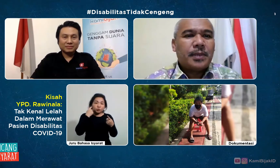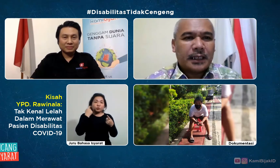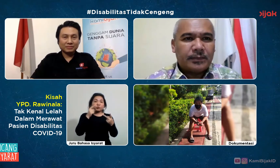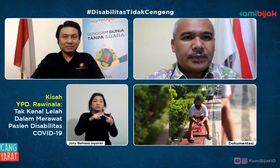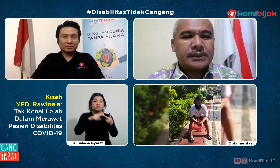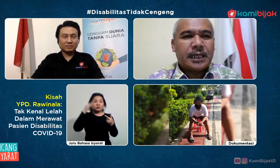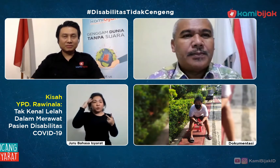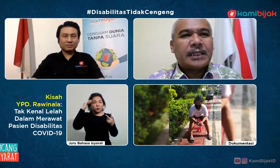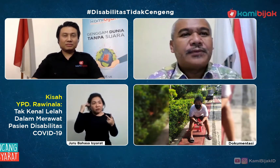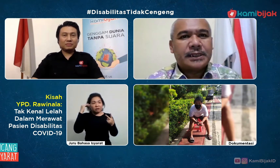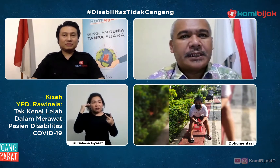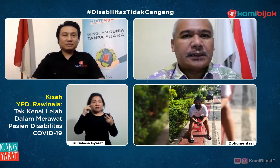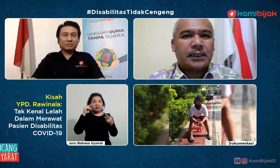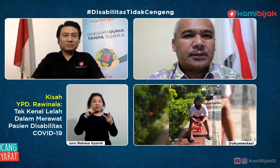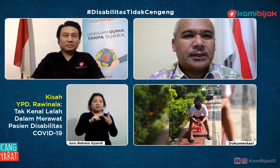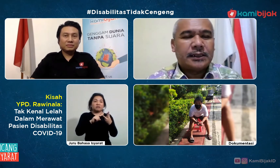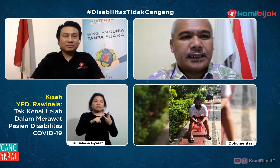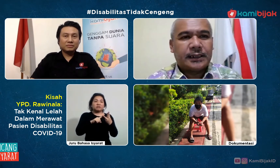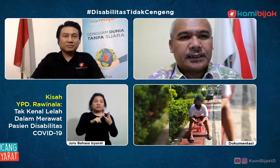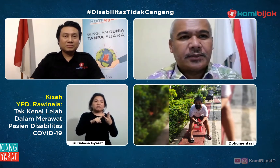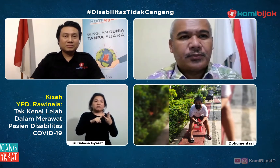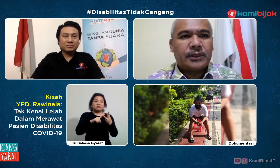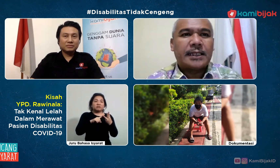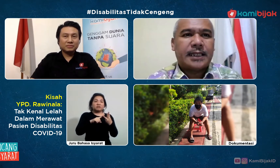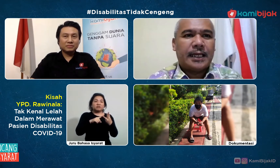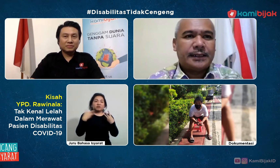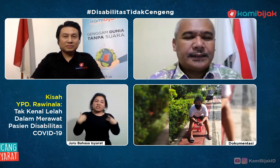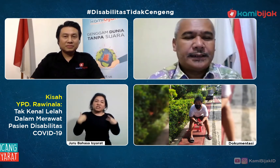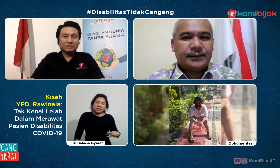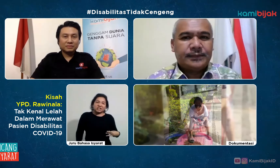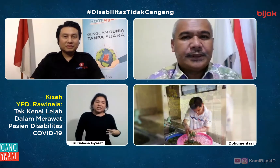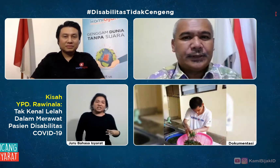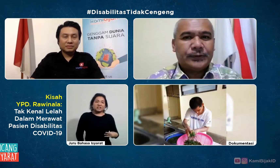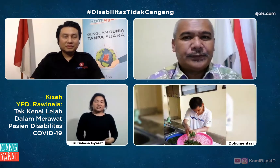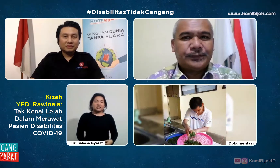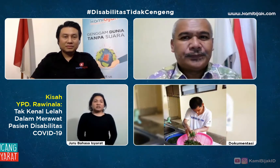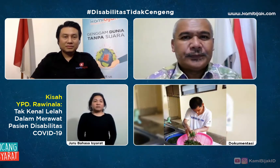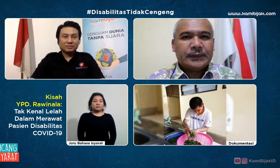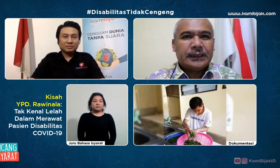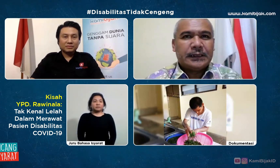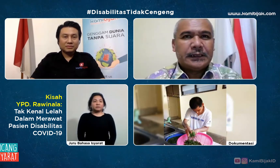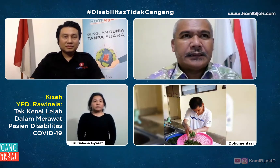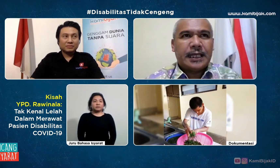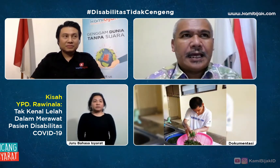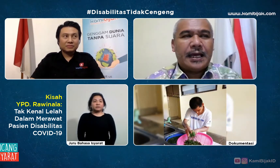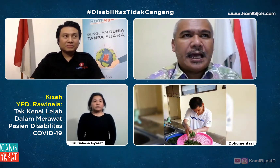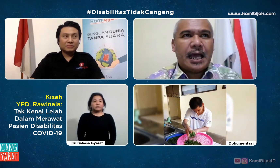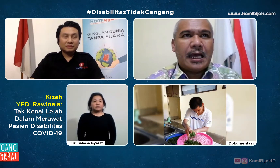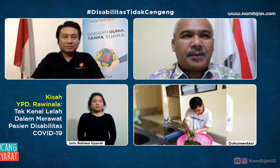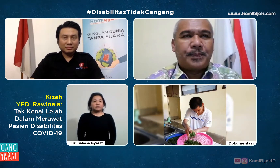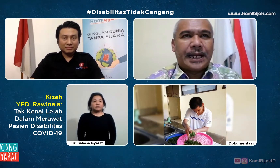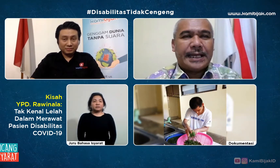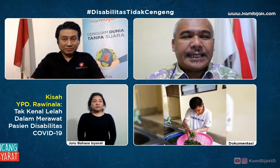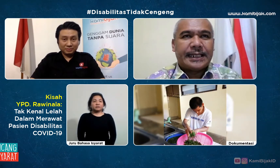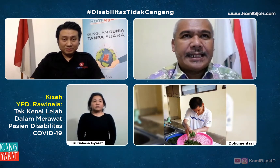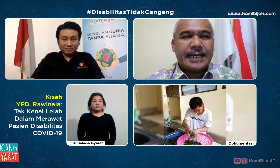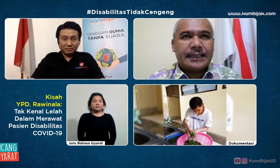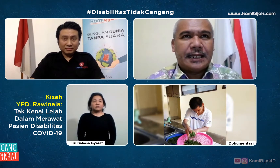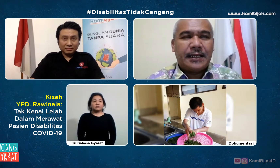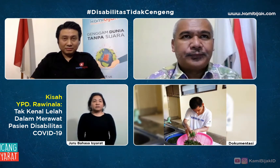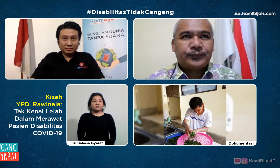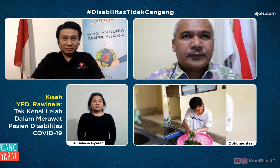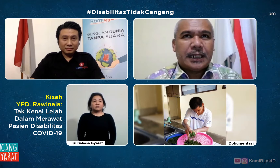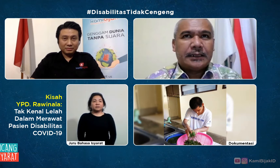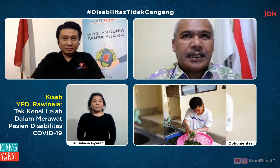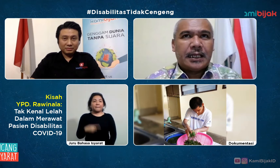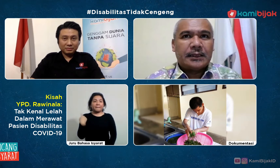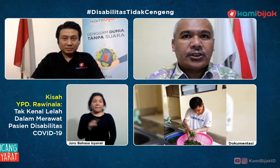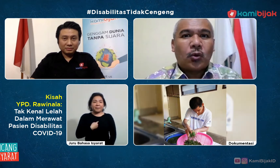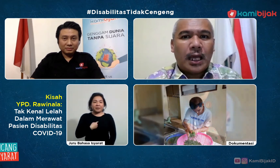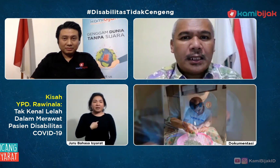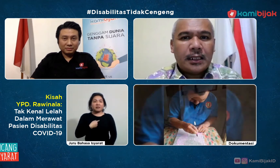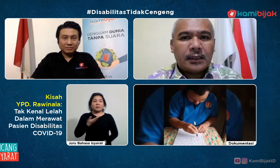bahkan plus akan fisik atau yang sering disebut Jaksa kita pelayanannya adalah ada sekolah